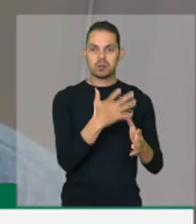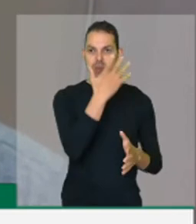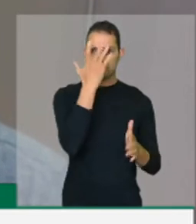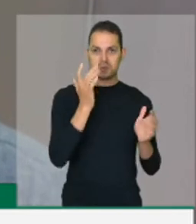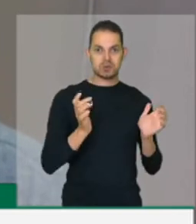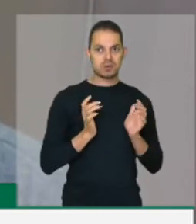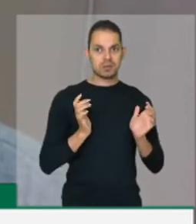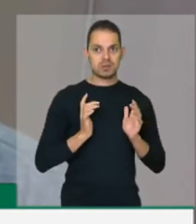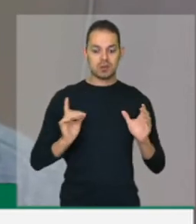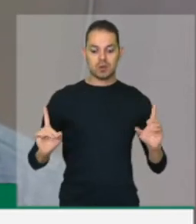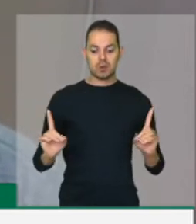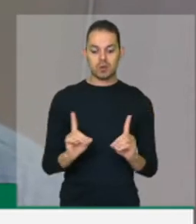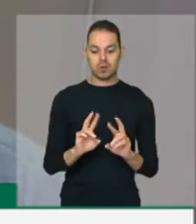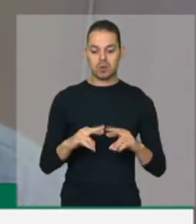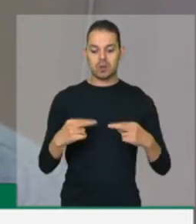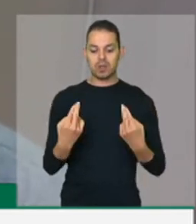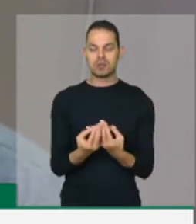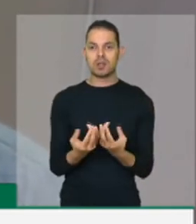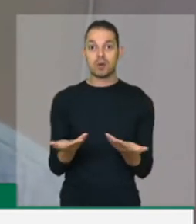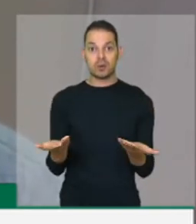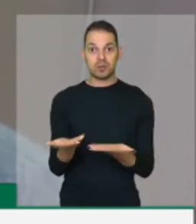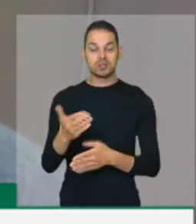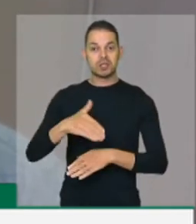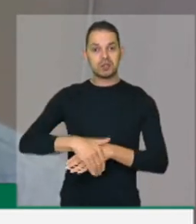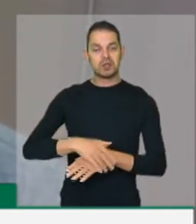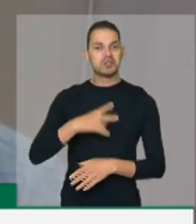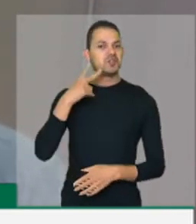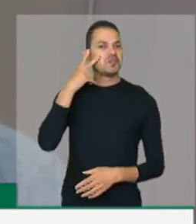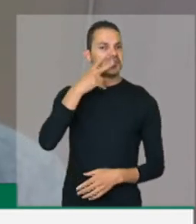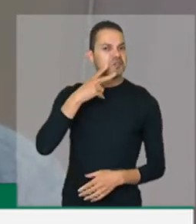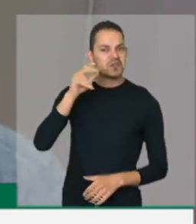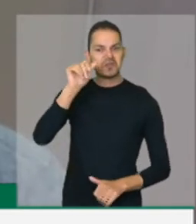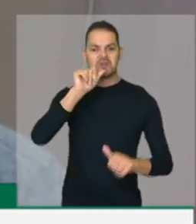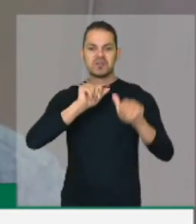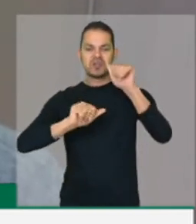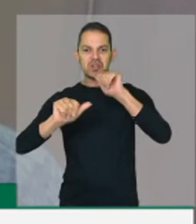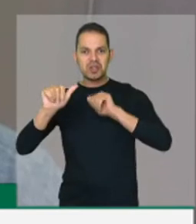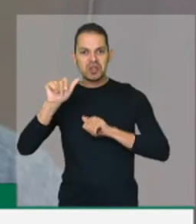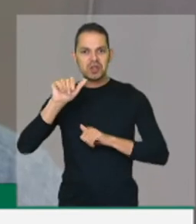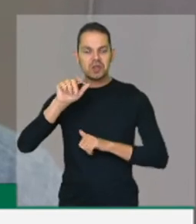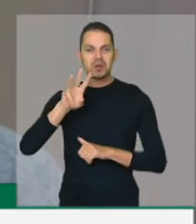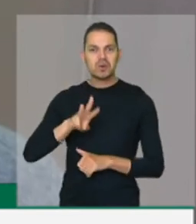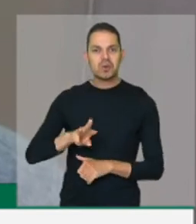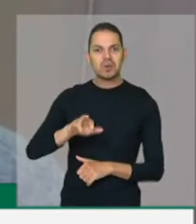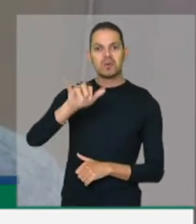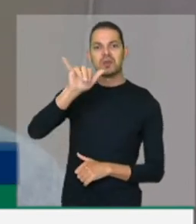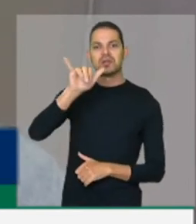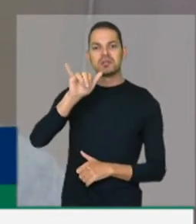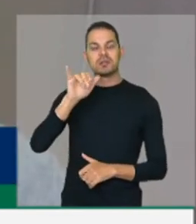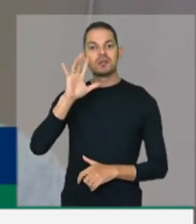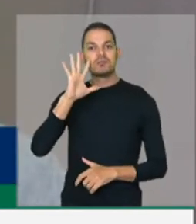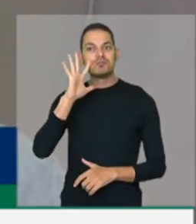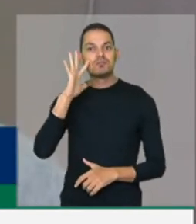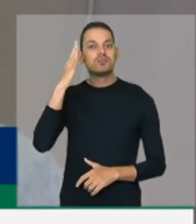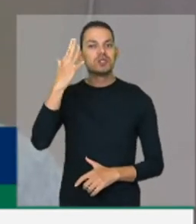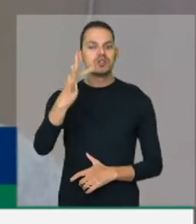ENDINHEIRADOS DO BRASIL. AGORA A NOITE REGADO A VINHO E UÍSQUE ELES VÃO DISCUTIR O QUE SERIA O FUTURO DO BRASIL.